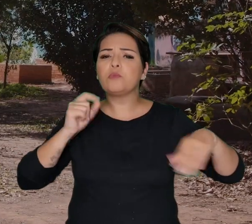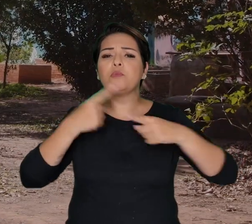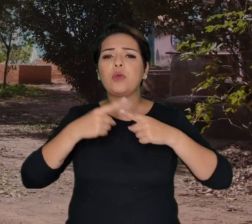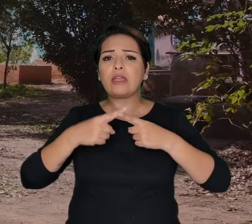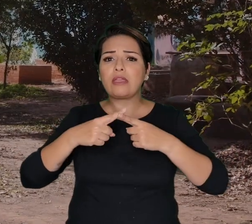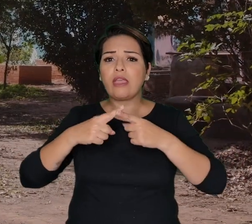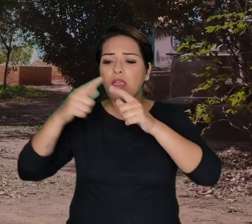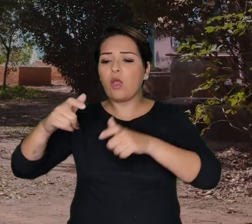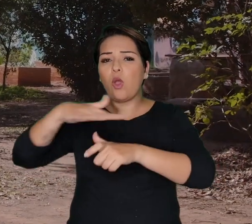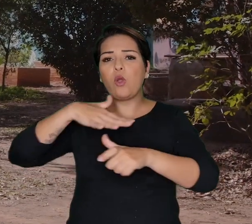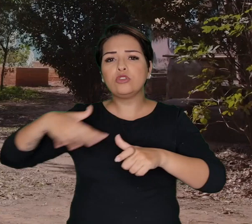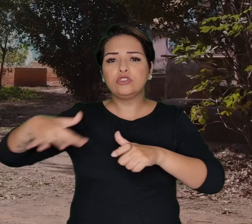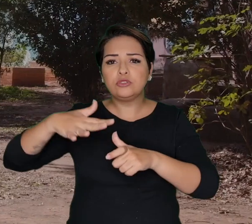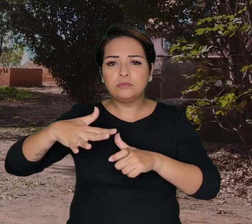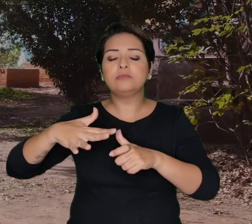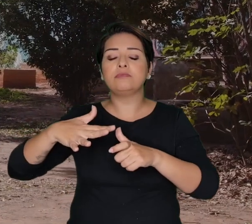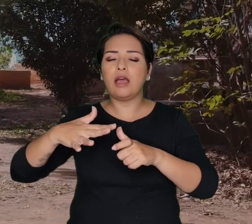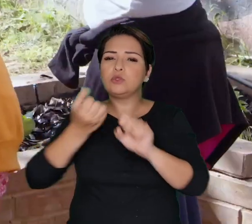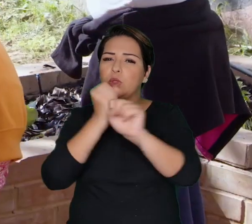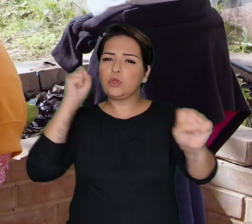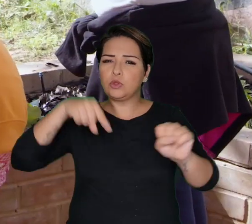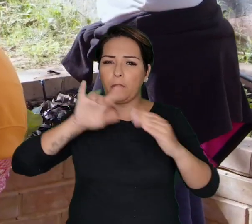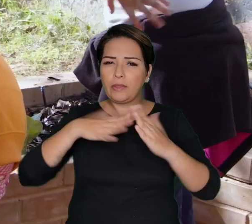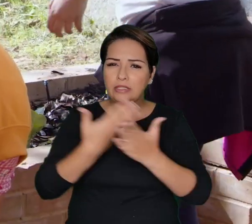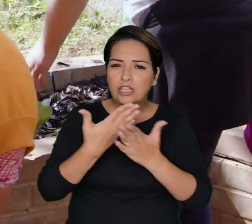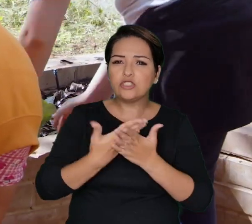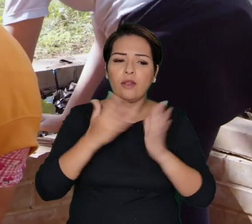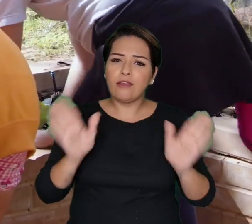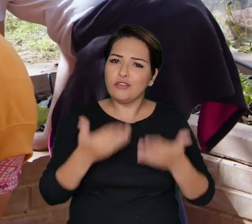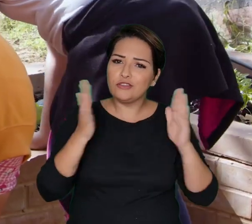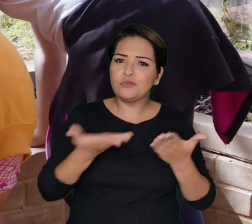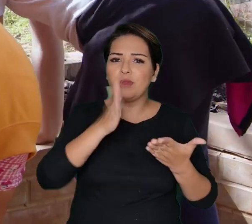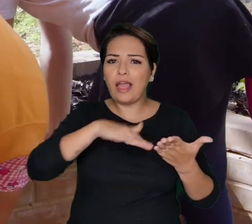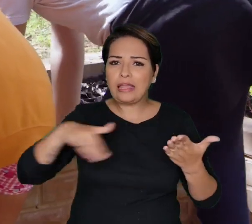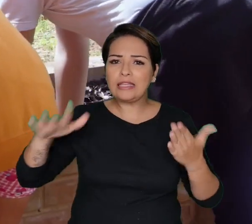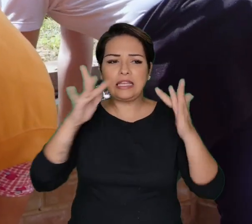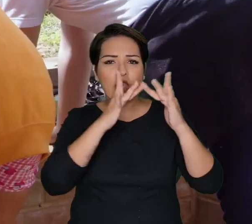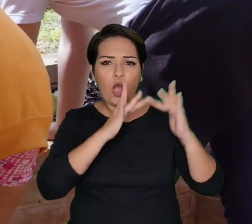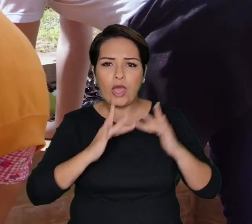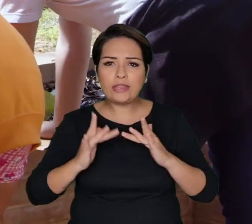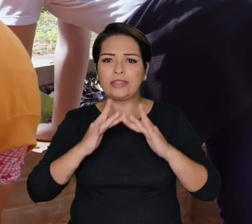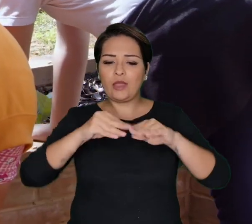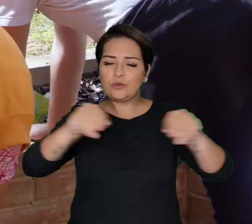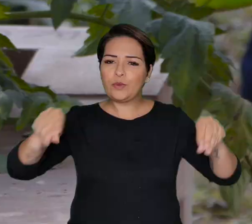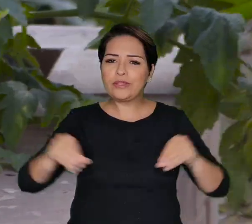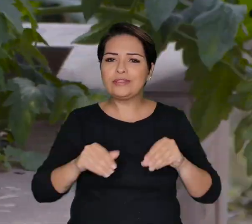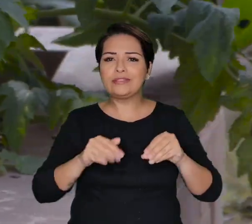E também de estimular as crianças a terem esse contato com a terra, com as plantas.